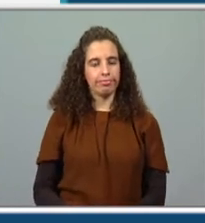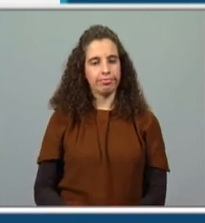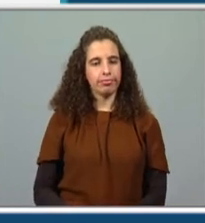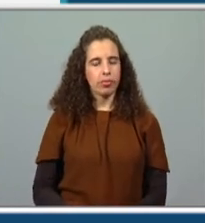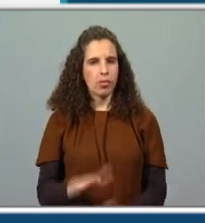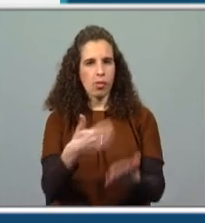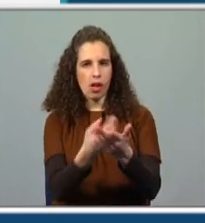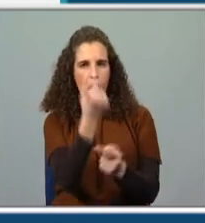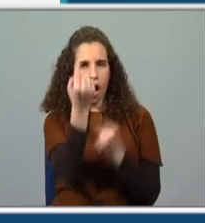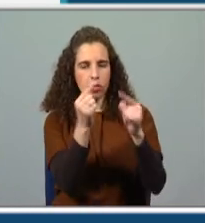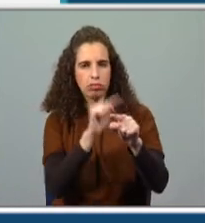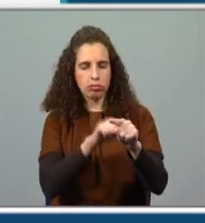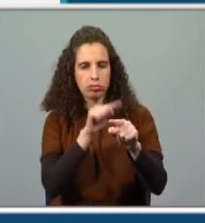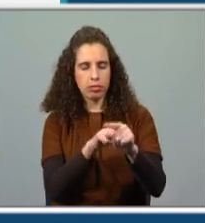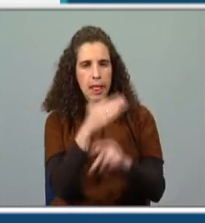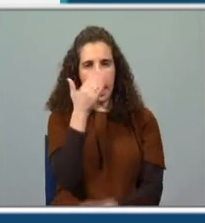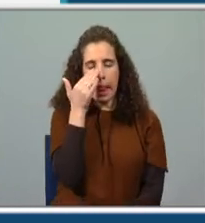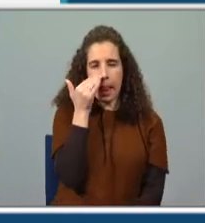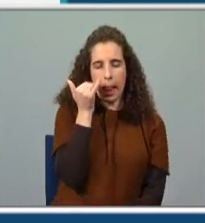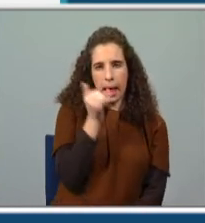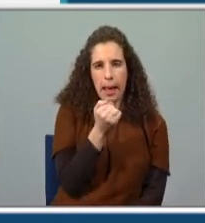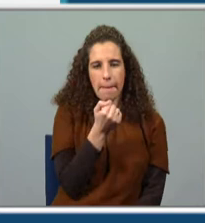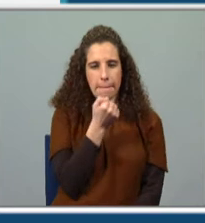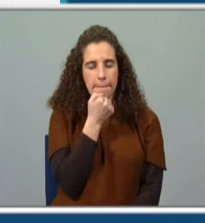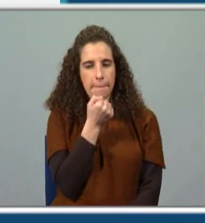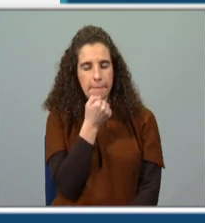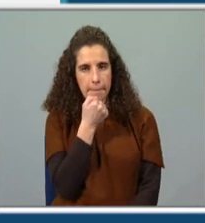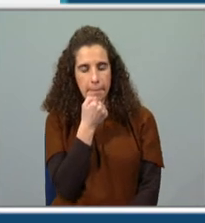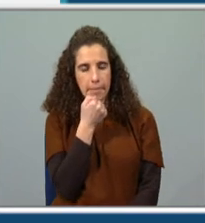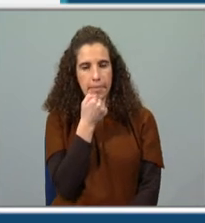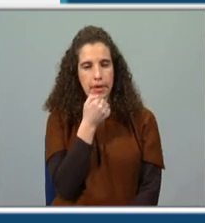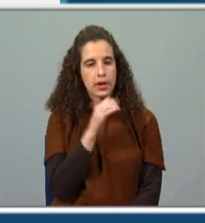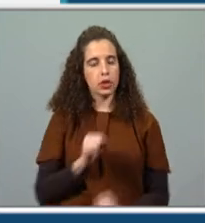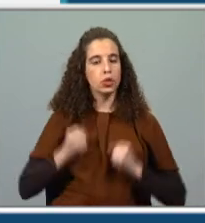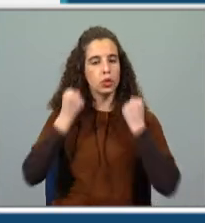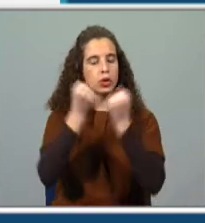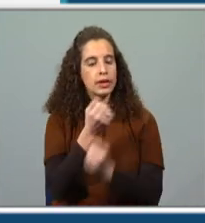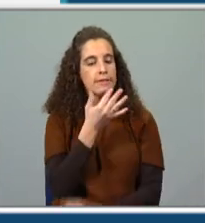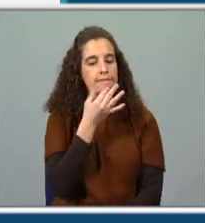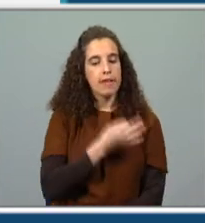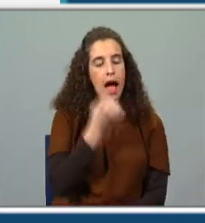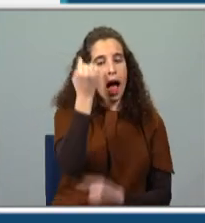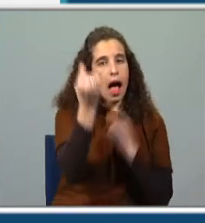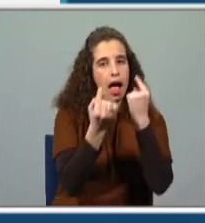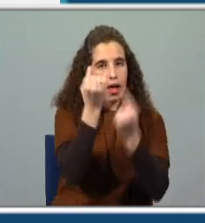instantes para clientes perceber e consigas identificar algum e depois 讓客戶了解和了解的時刻你能找出任何然後